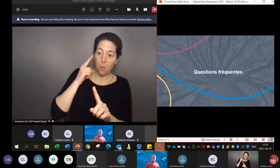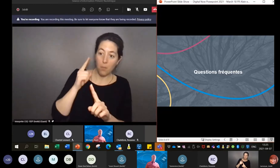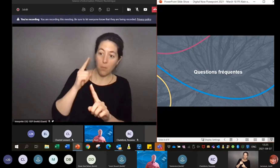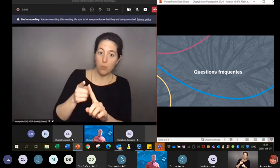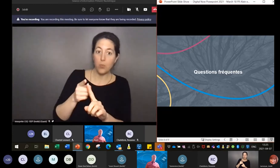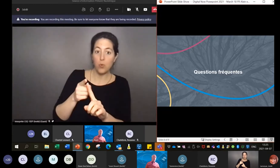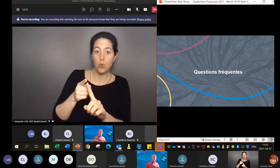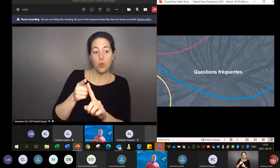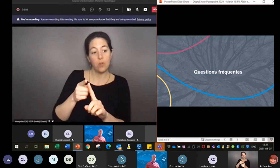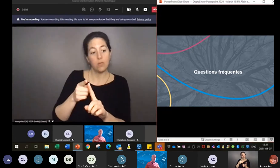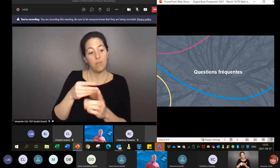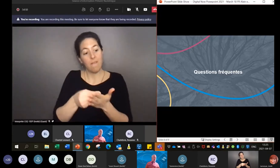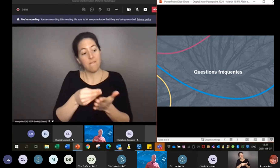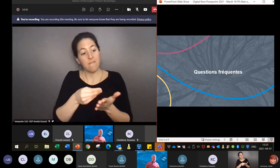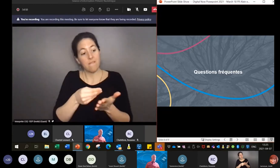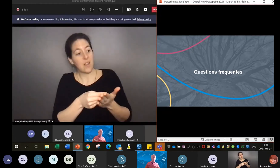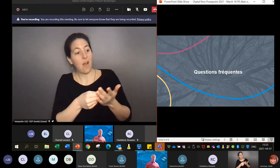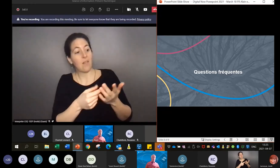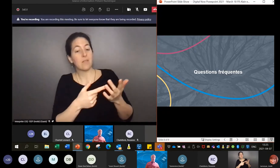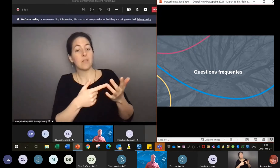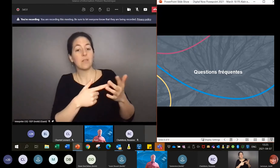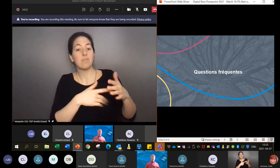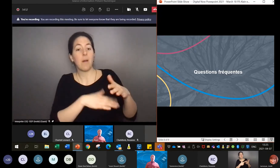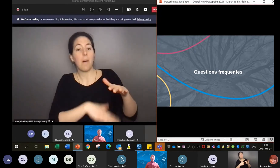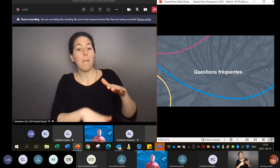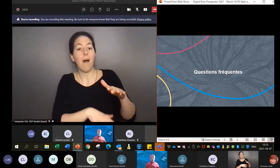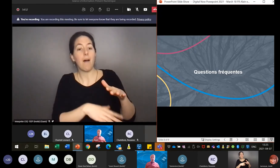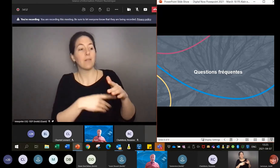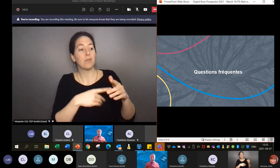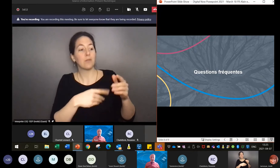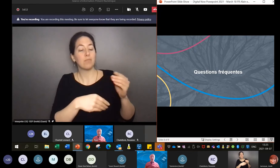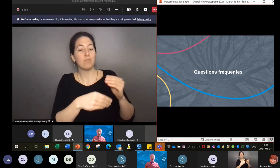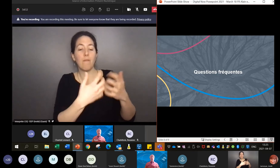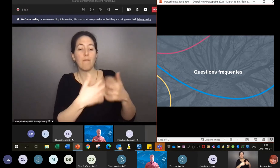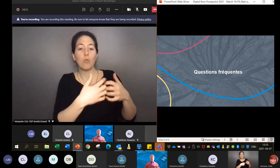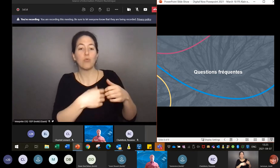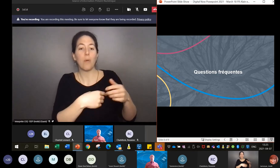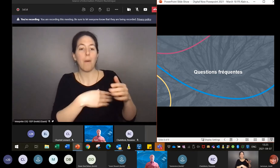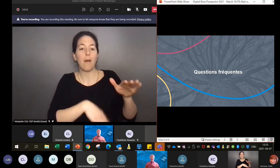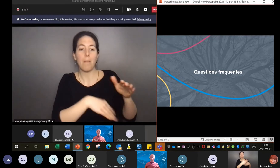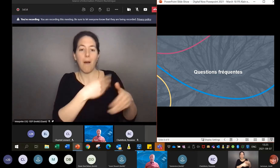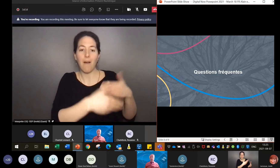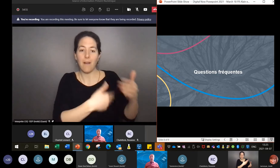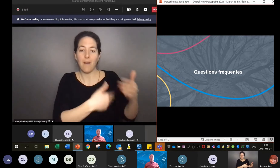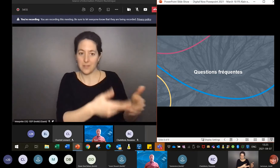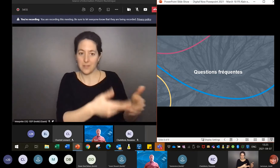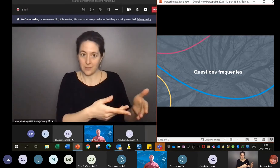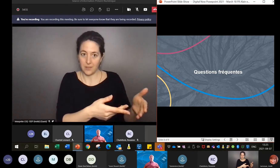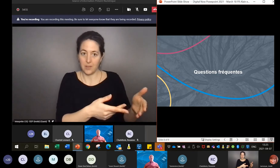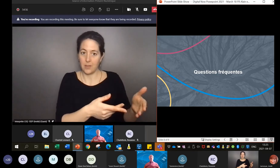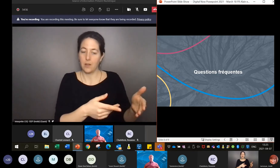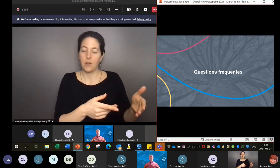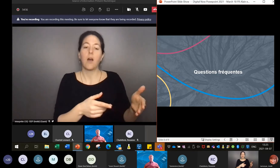même si, à votre avis, le fonctionnement n’est pas